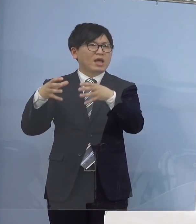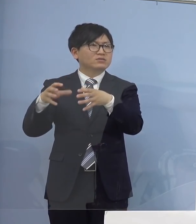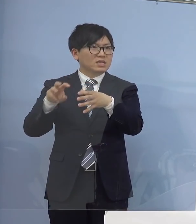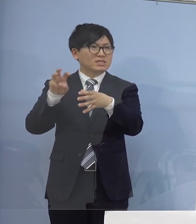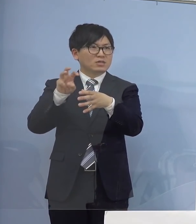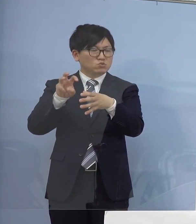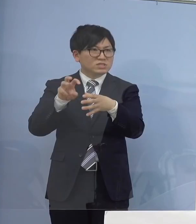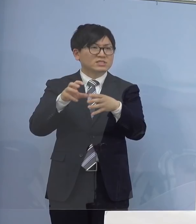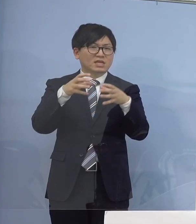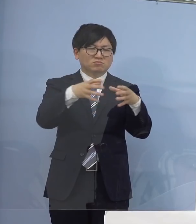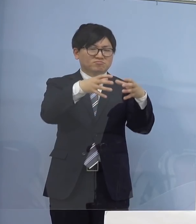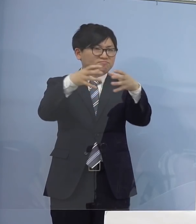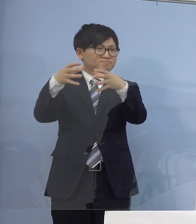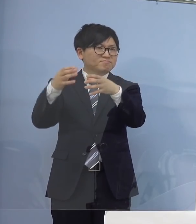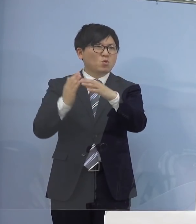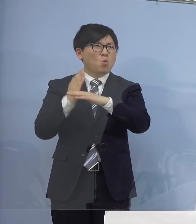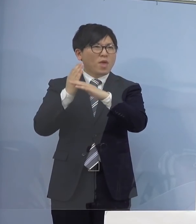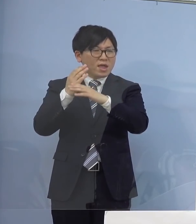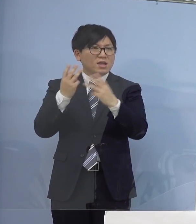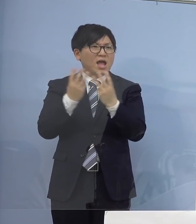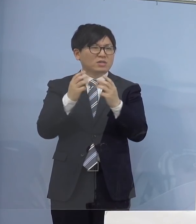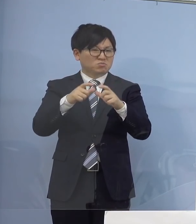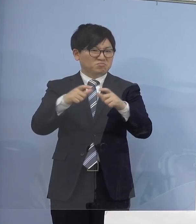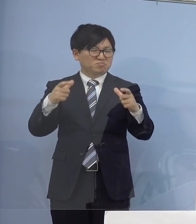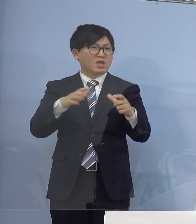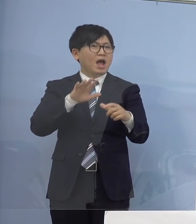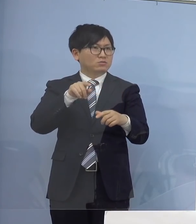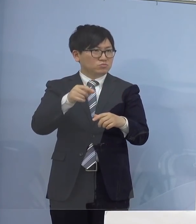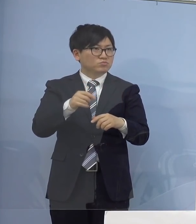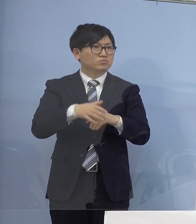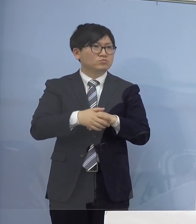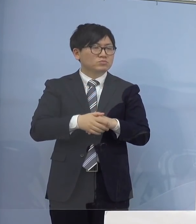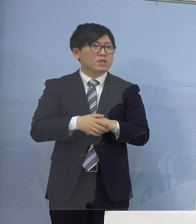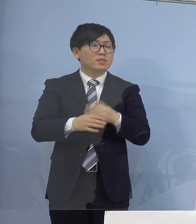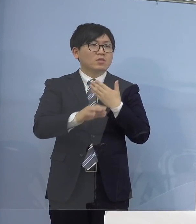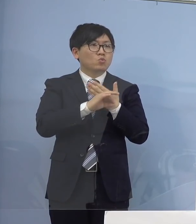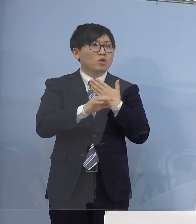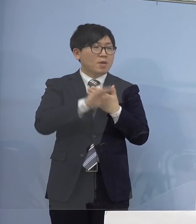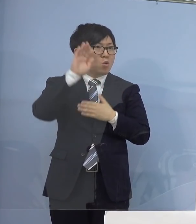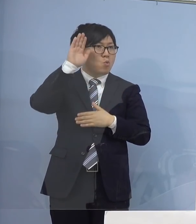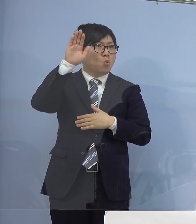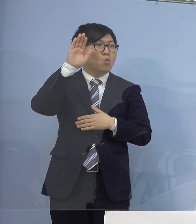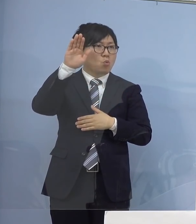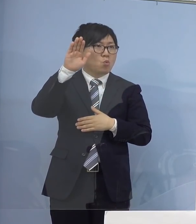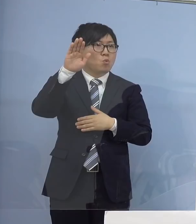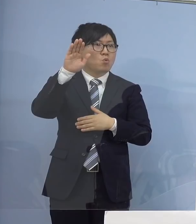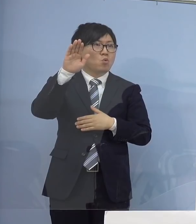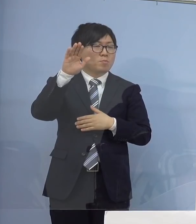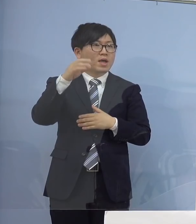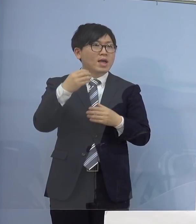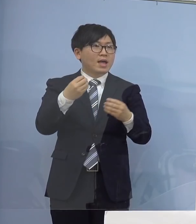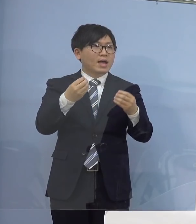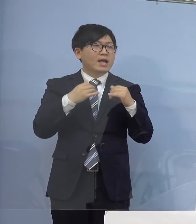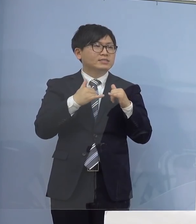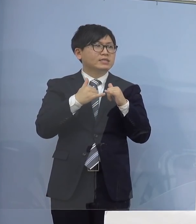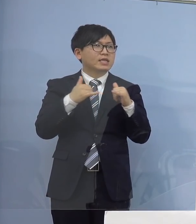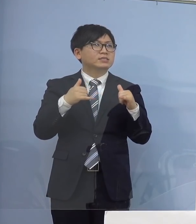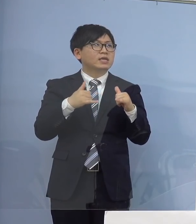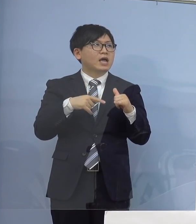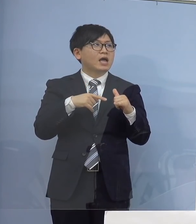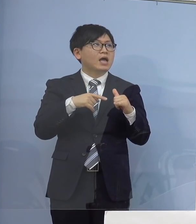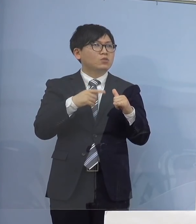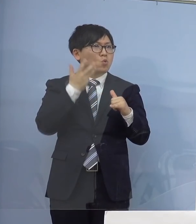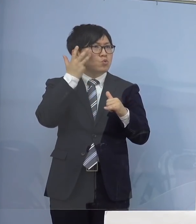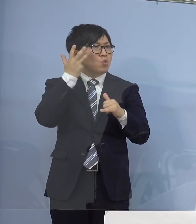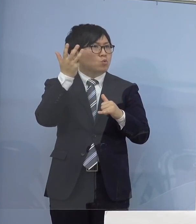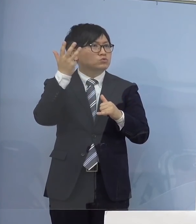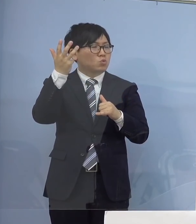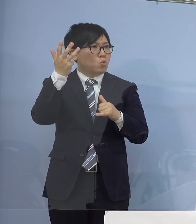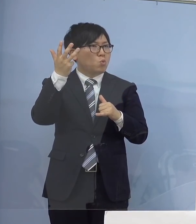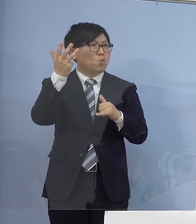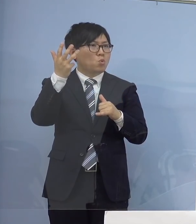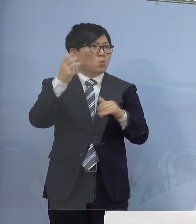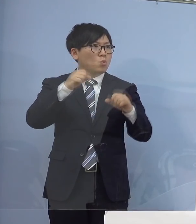例えば、今後の感染者のシミュレーションみたいなのは 県としてご用意はされていないのですか